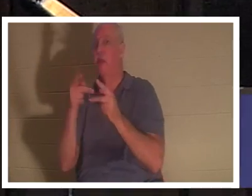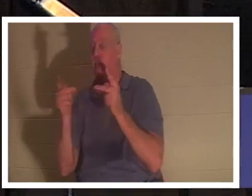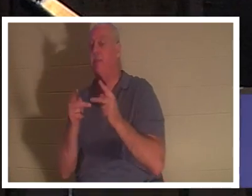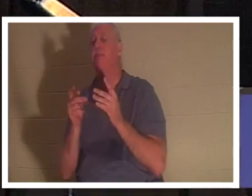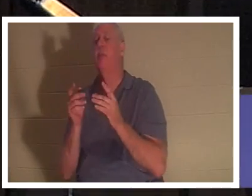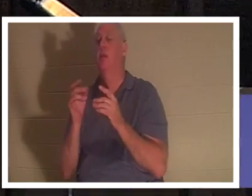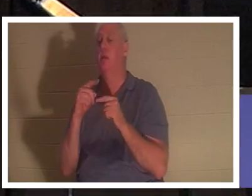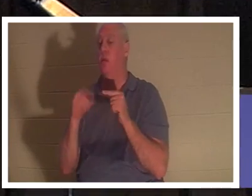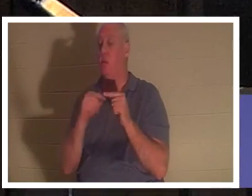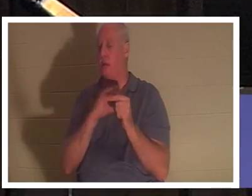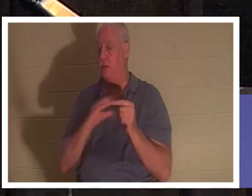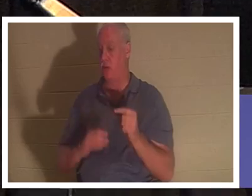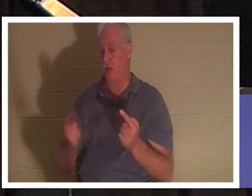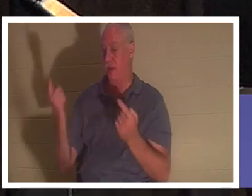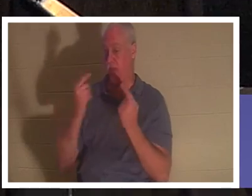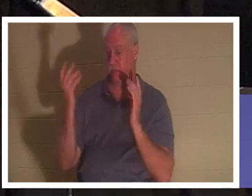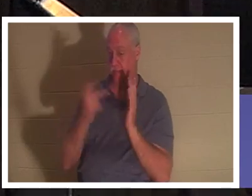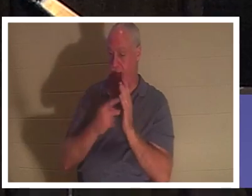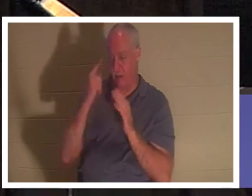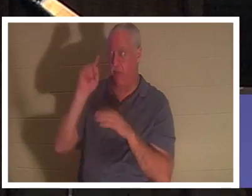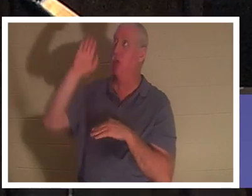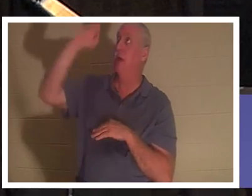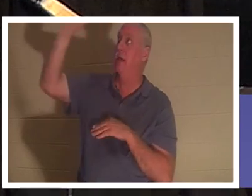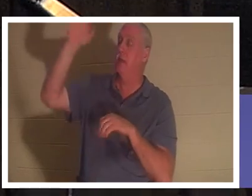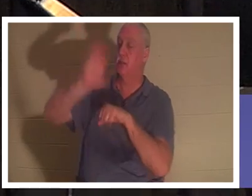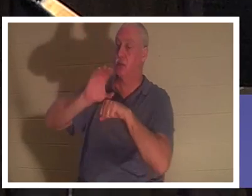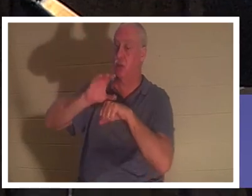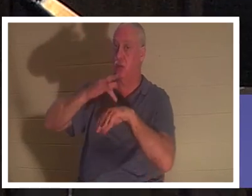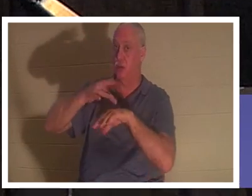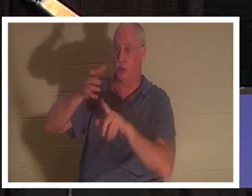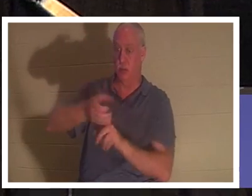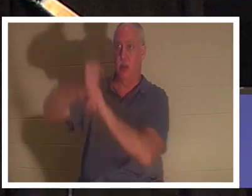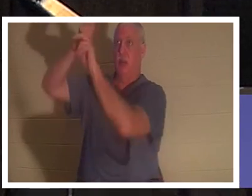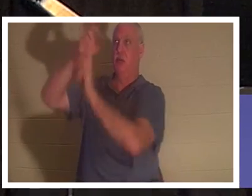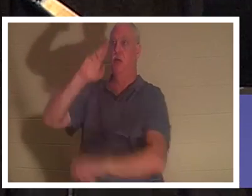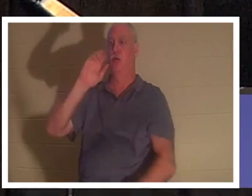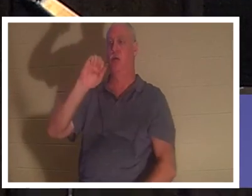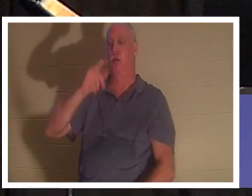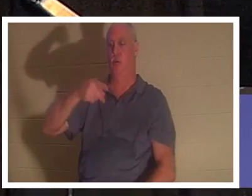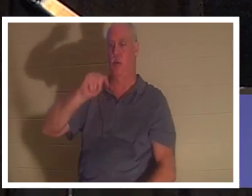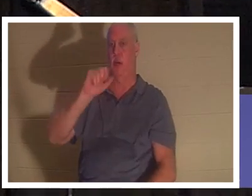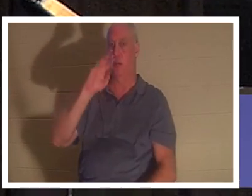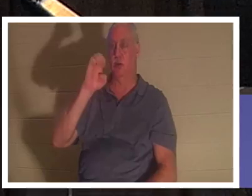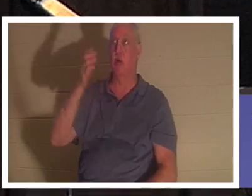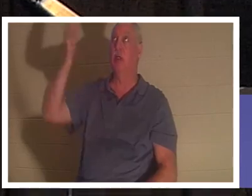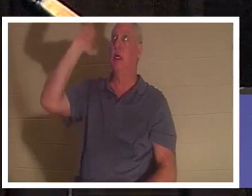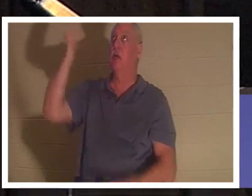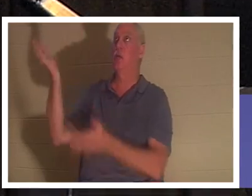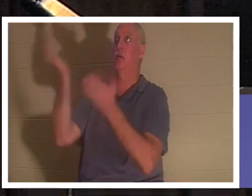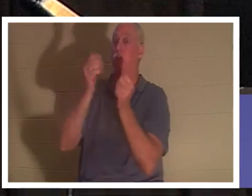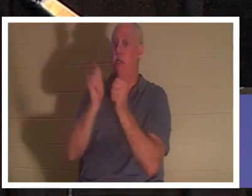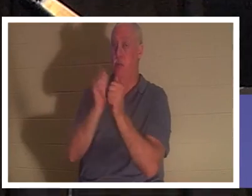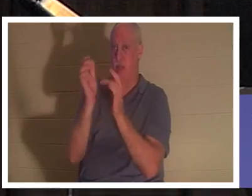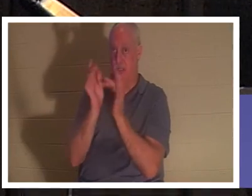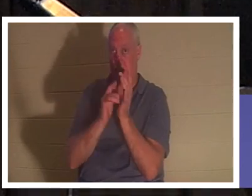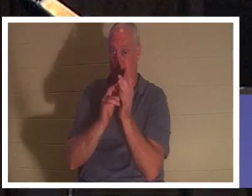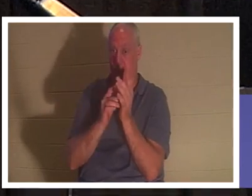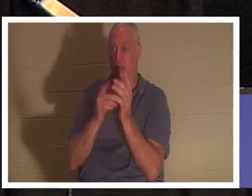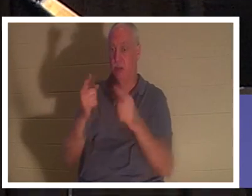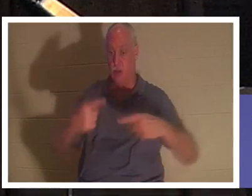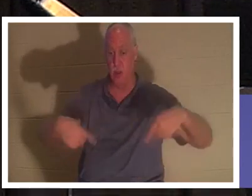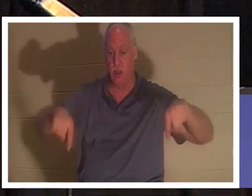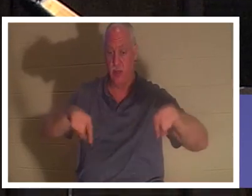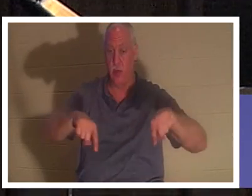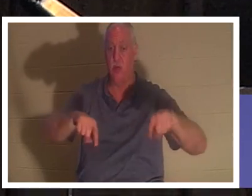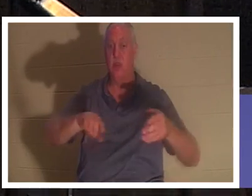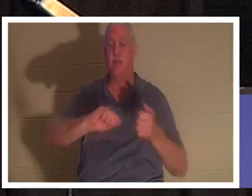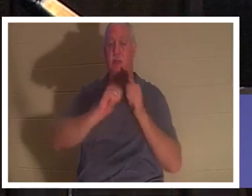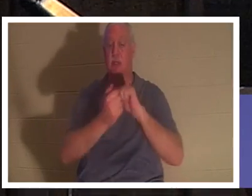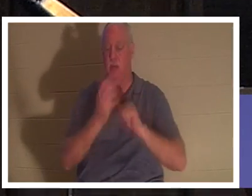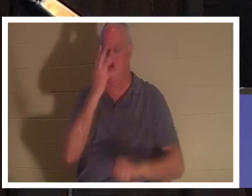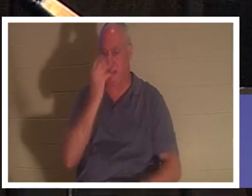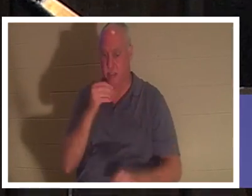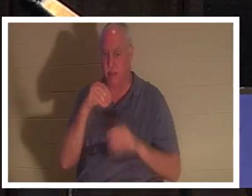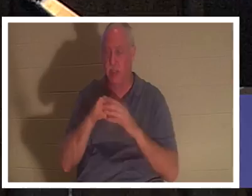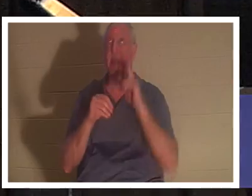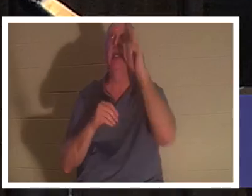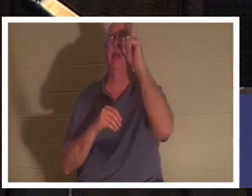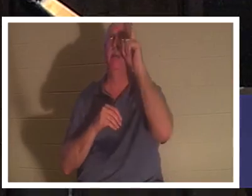하나님께서 그분 안에서 잠든 사람들을 예수님과 함께 데려오실 것입니다. 데살로니가 전서